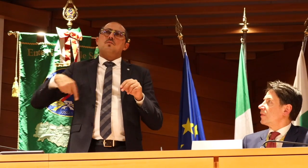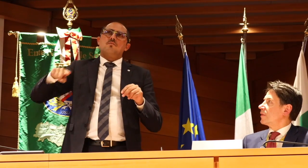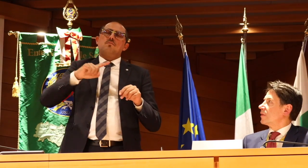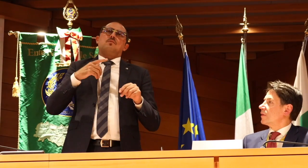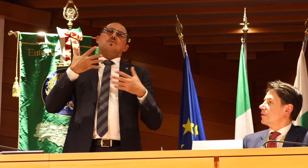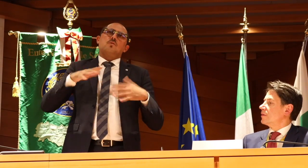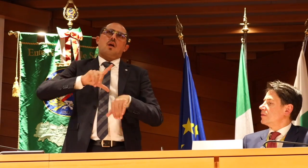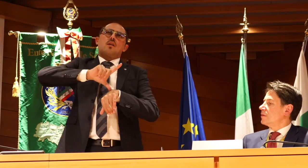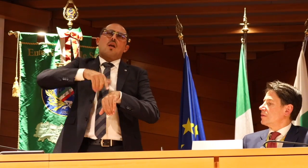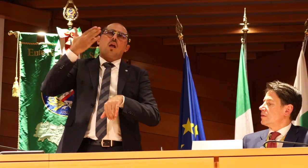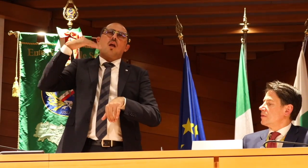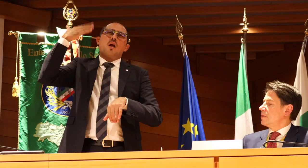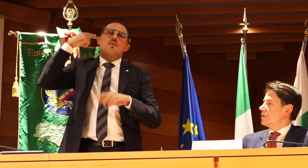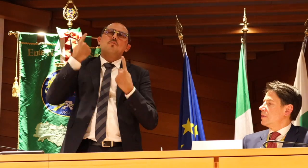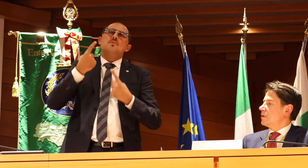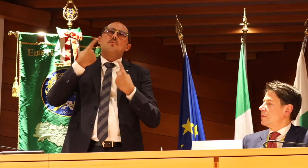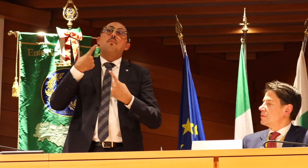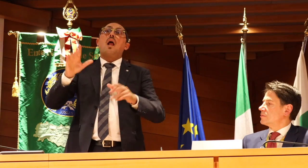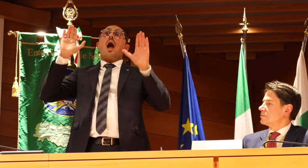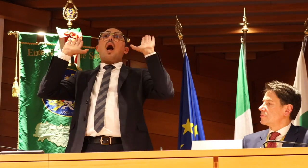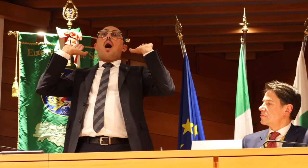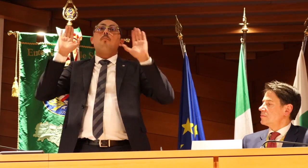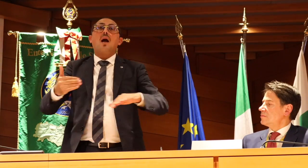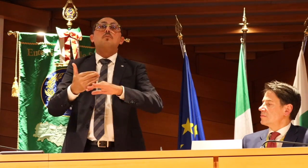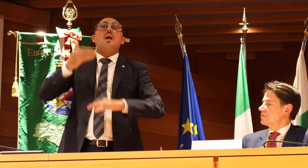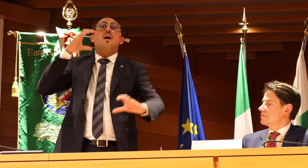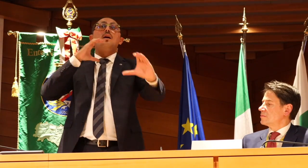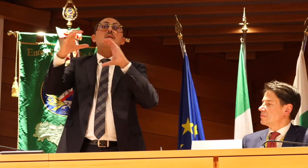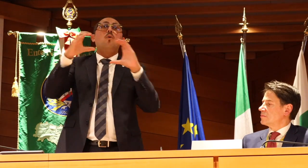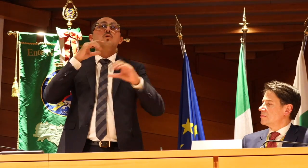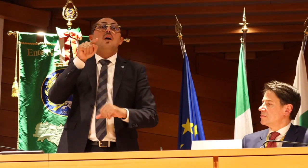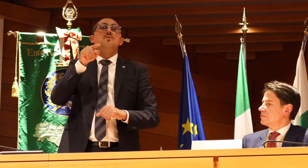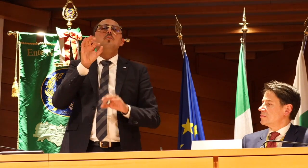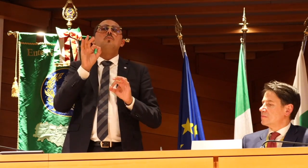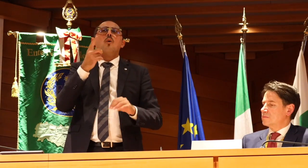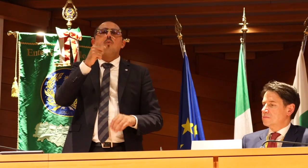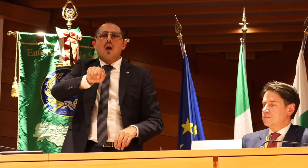Spero che dopo tanto, troppo tempo questo governo esaudisca le nostre speranze e richieste, che finalmente si riescano ad abbattere le barriere della comunicazione,